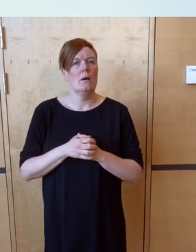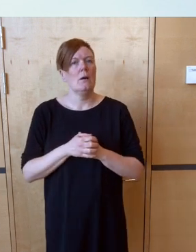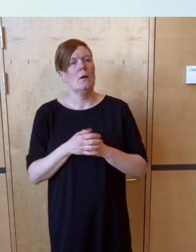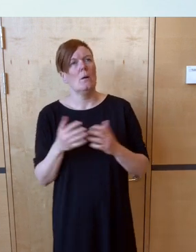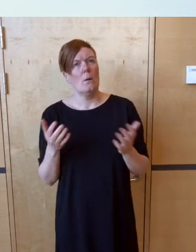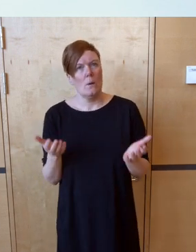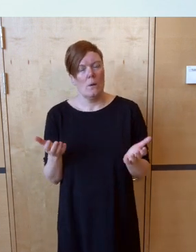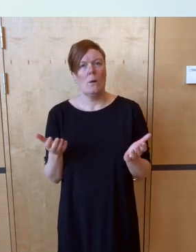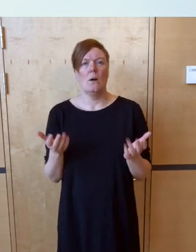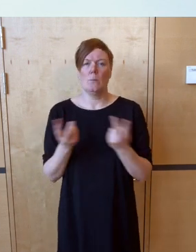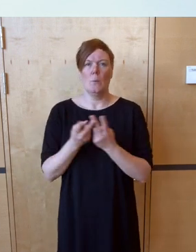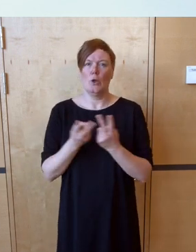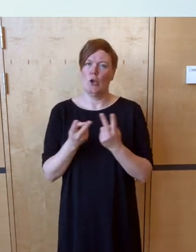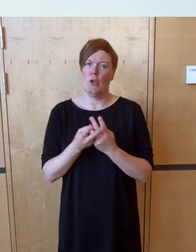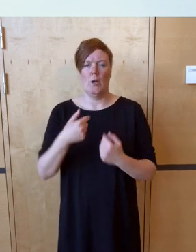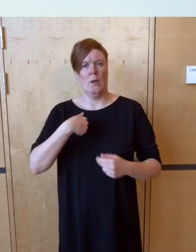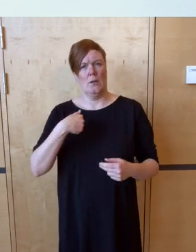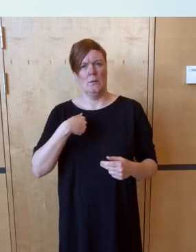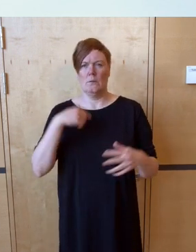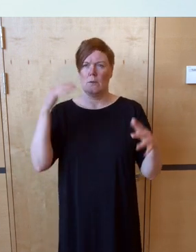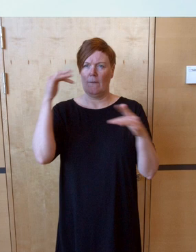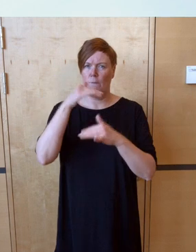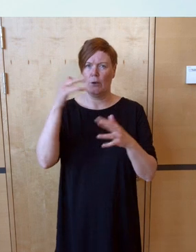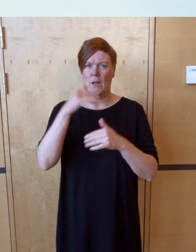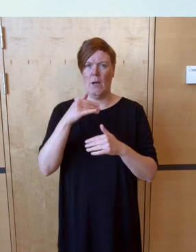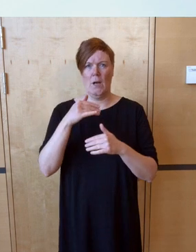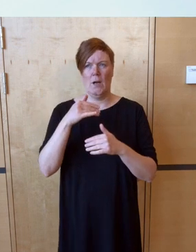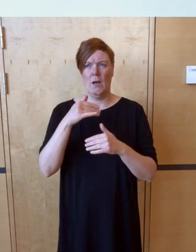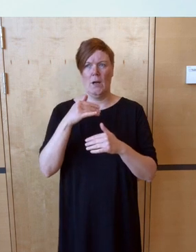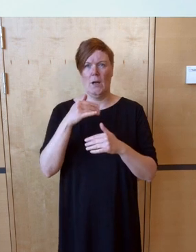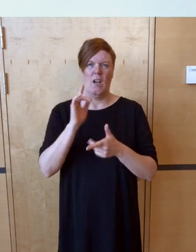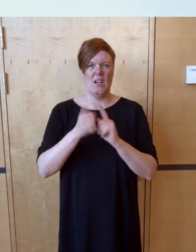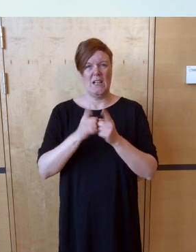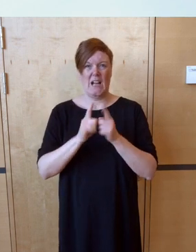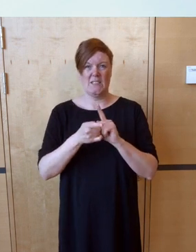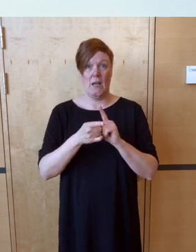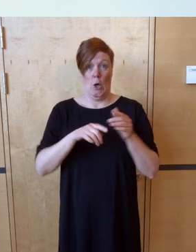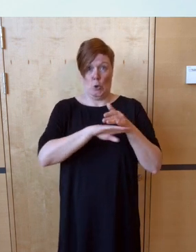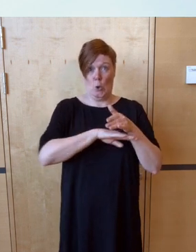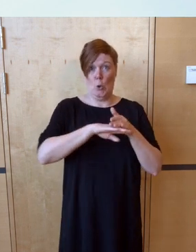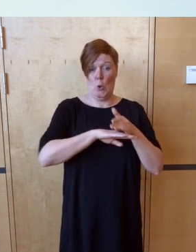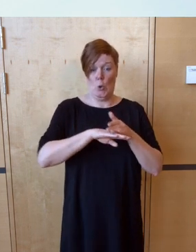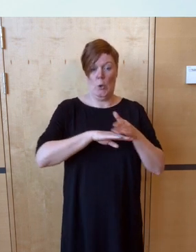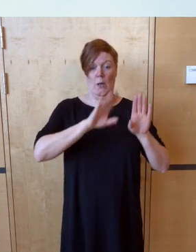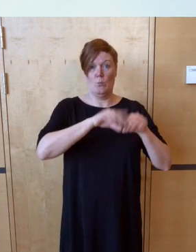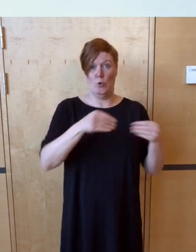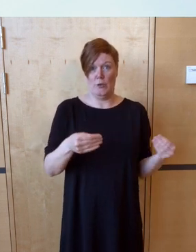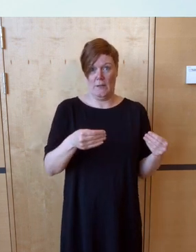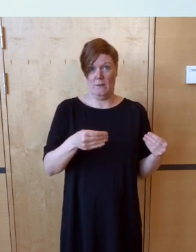Det gör ju att man Kanske av skiljer sig ganska mycket från ursprung från budgeten Gör ni nån sån där